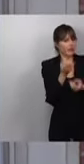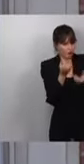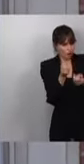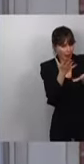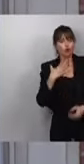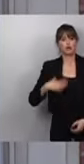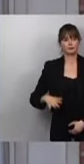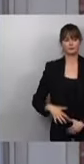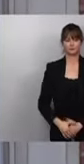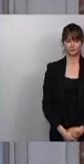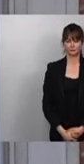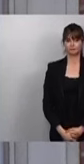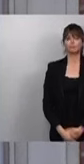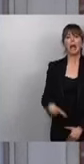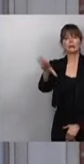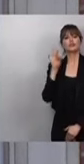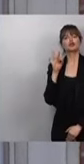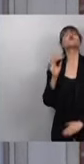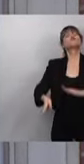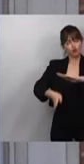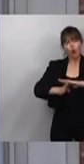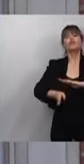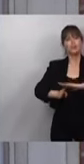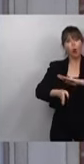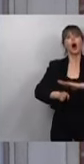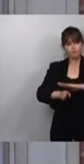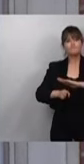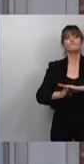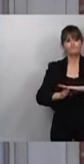democracia entiendo que todos los que no defendamos a Pedro Sánchez somos